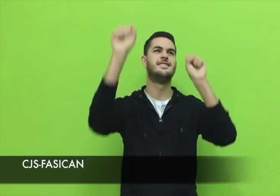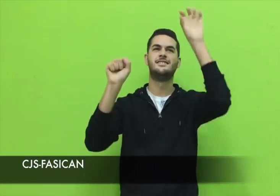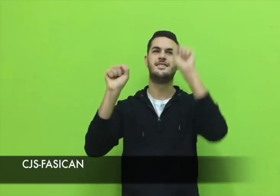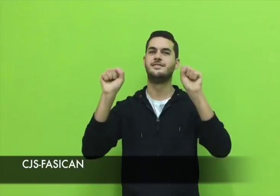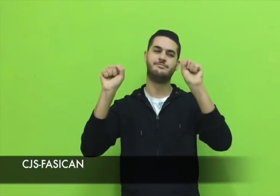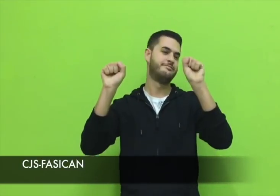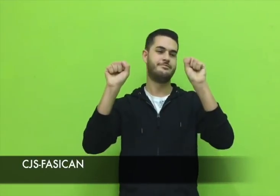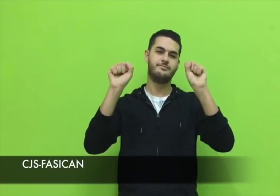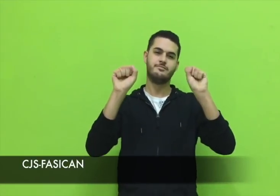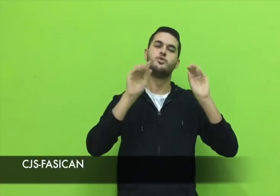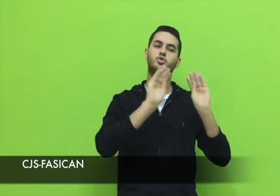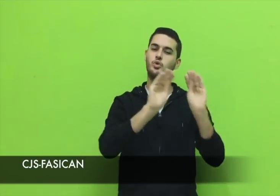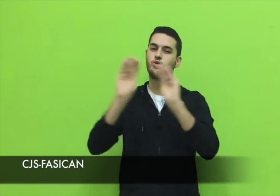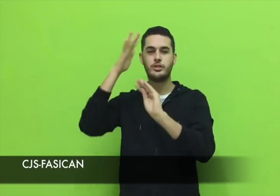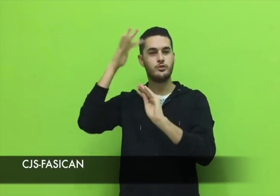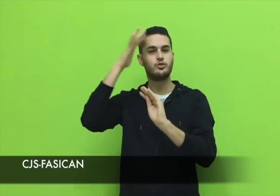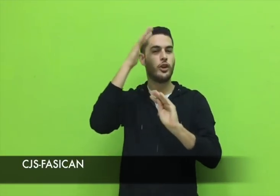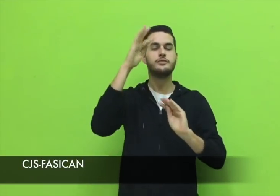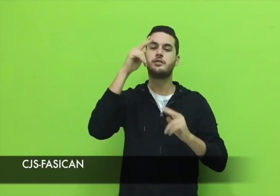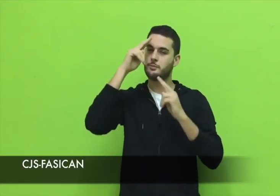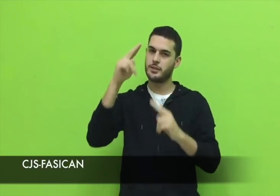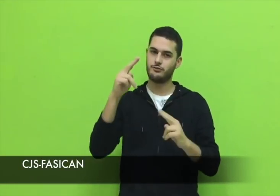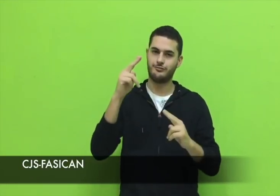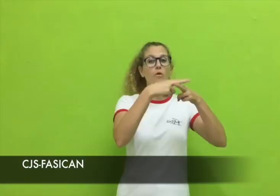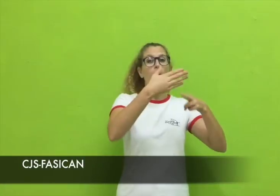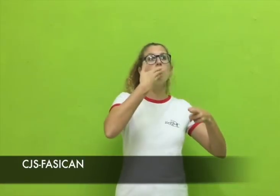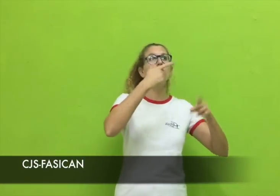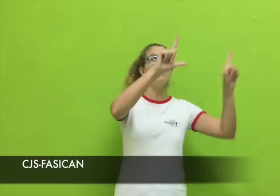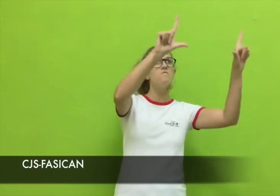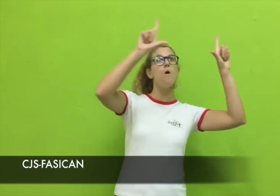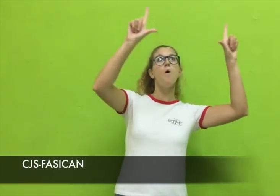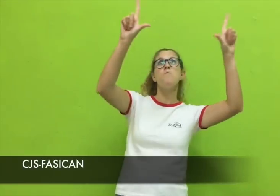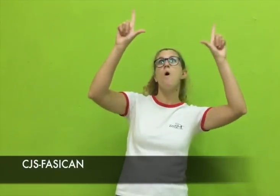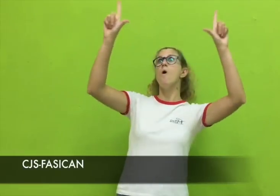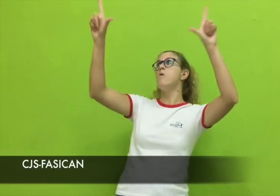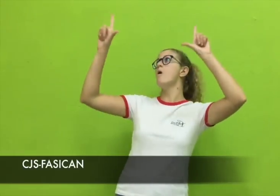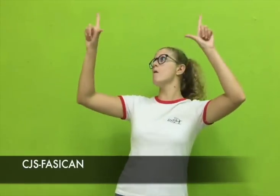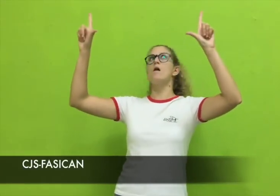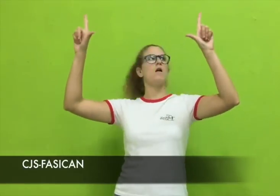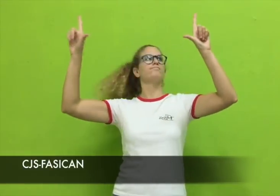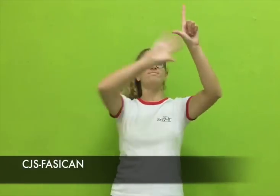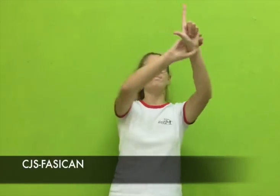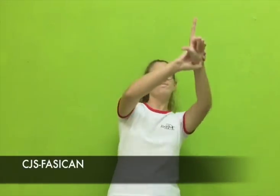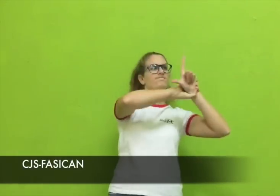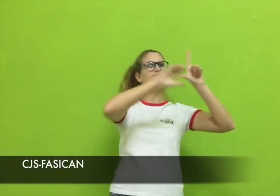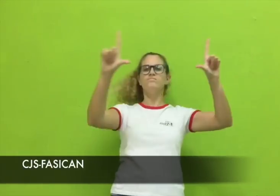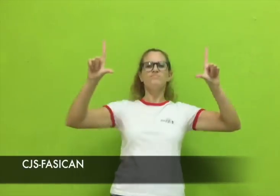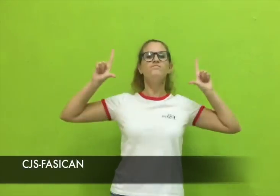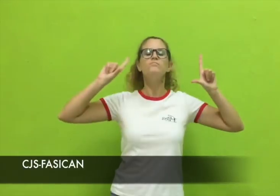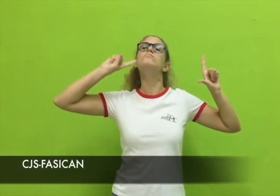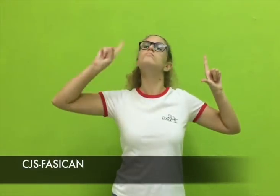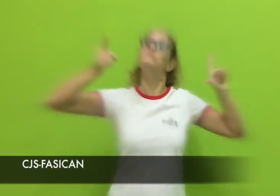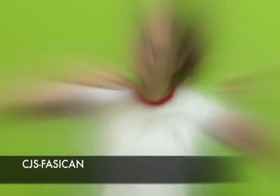No obstruyamos las ilusiones de cada unx, respetemos la diversidad de ellas. Recuperemos el protagonismo que corresponde a las propias personas sordas.